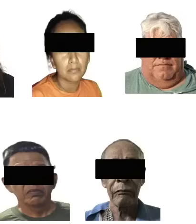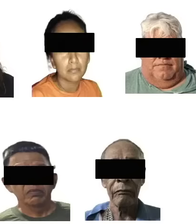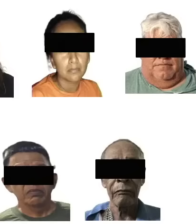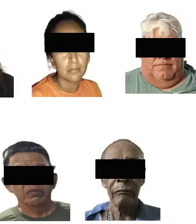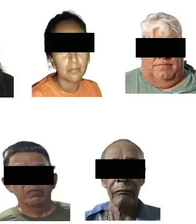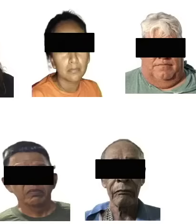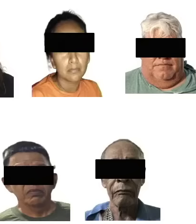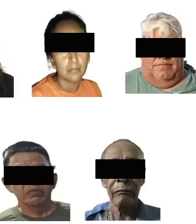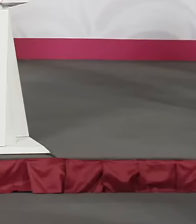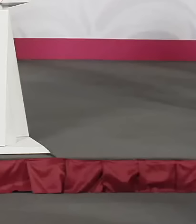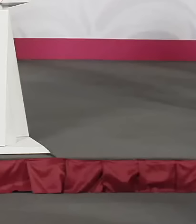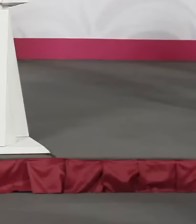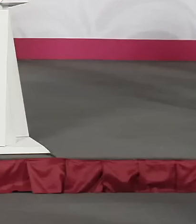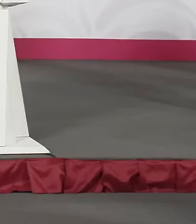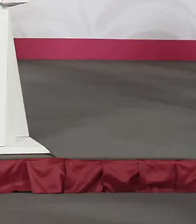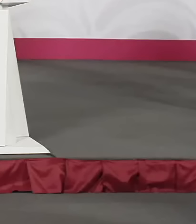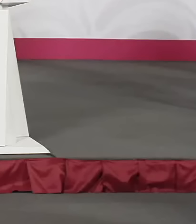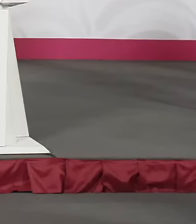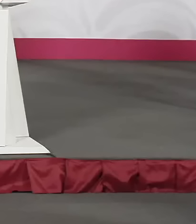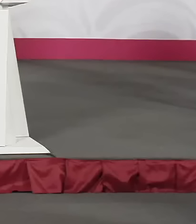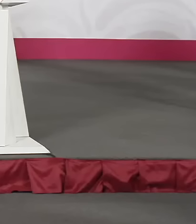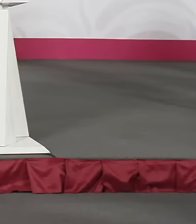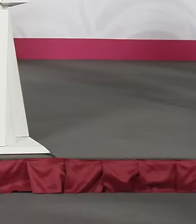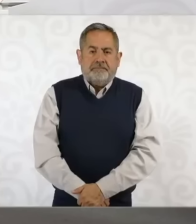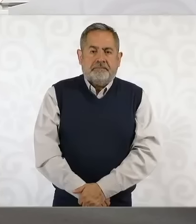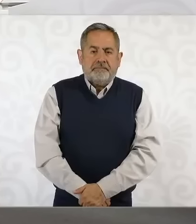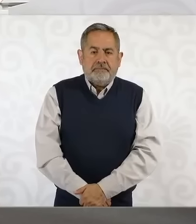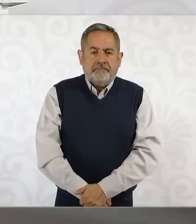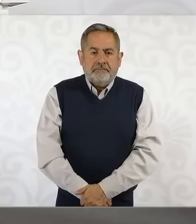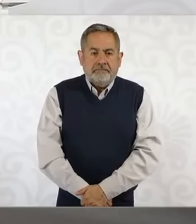un reconocimiento por esta investigación en coordinación con el gabinete de seguridad.